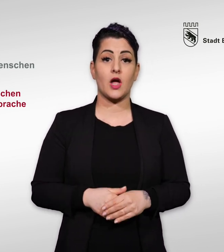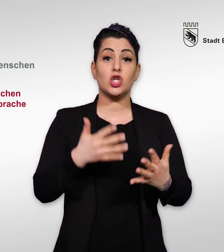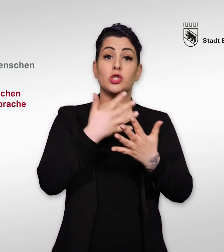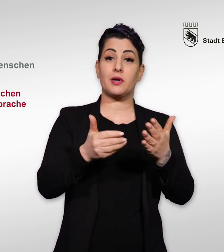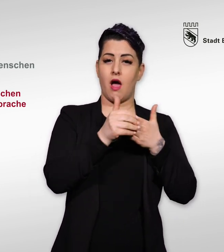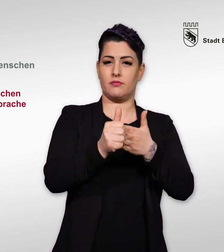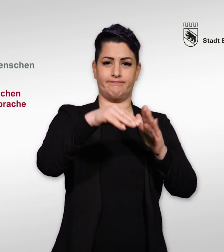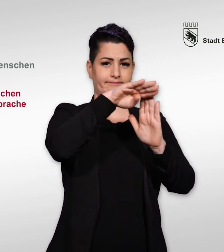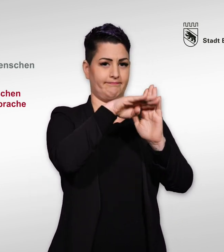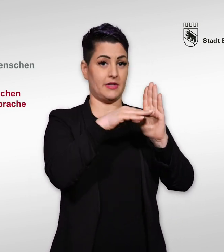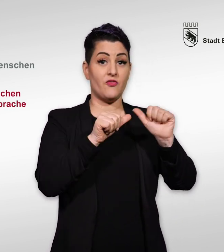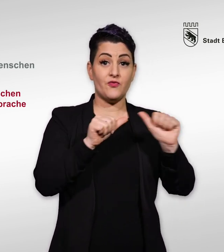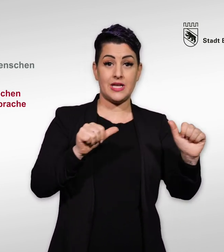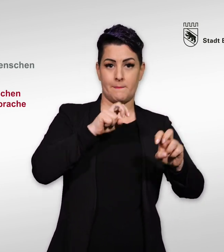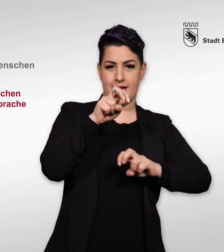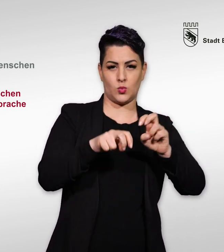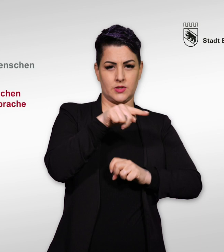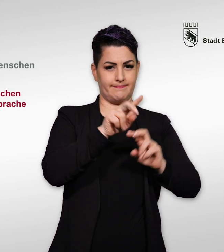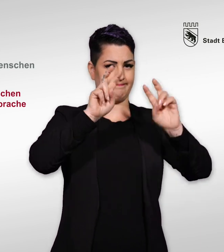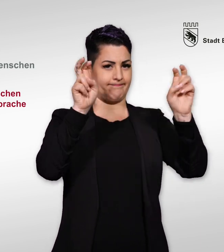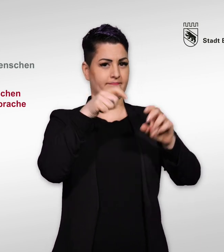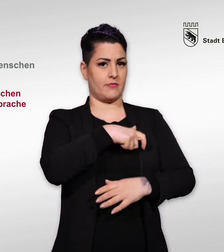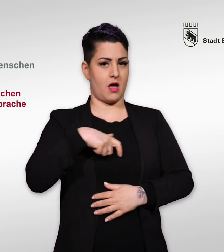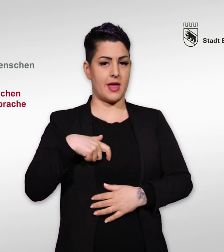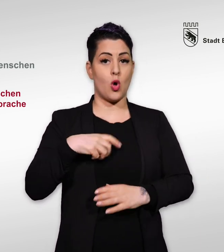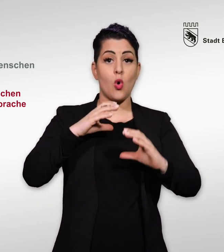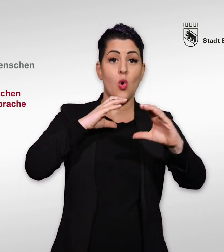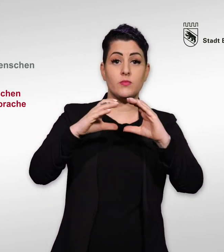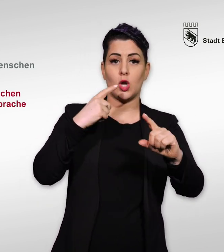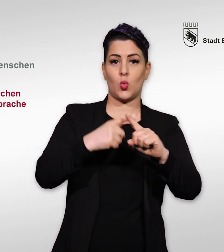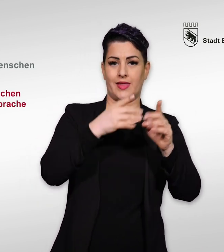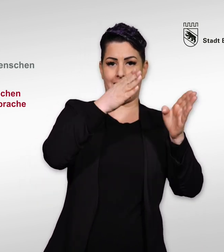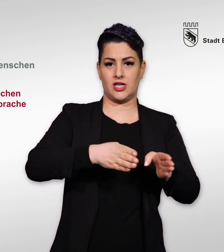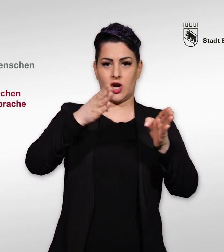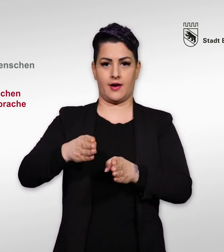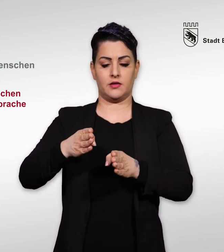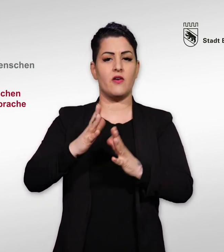Im Sprachleitfaden «Kommunikation und Geschlecht: